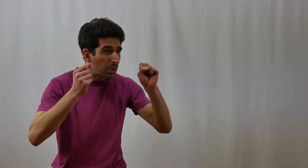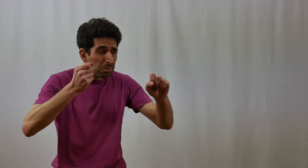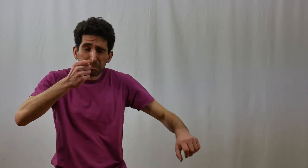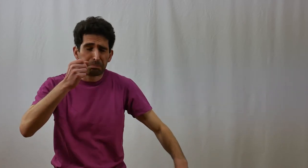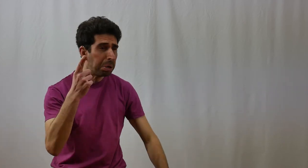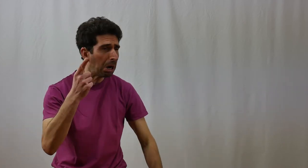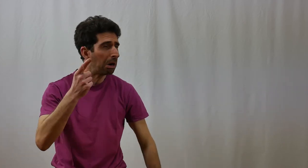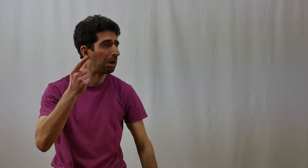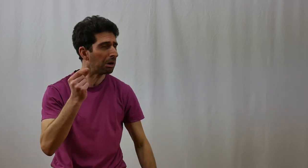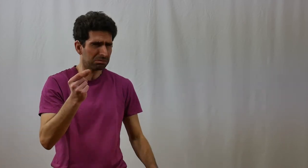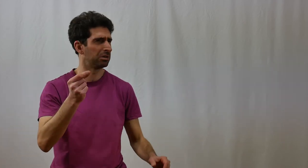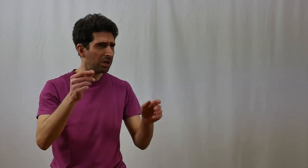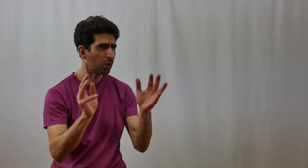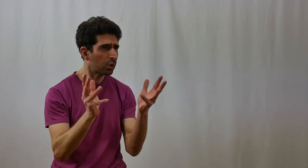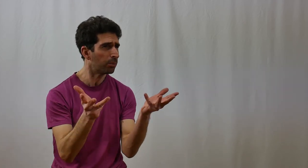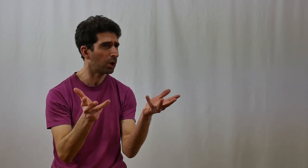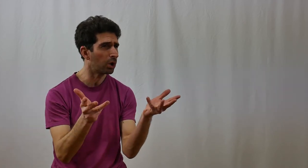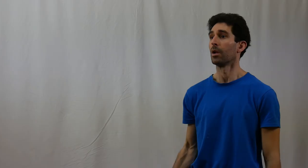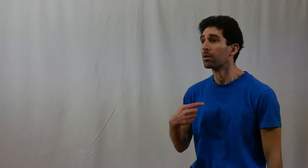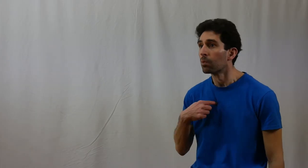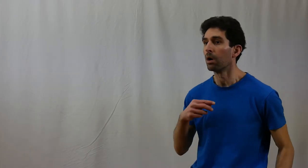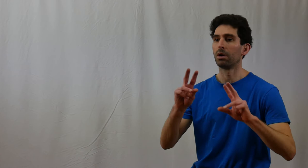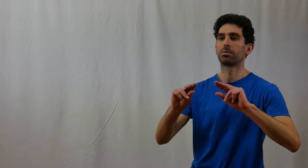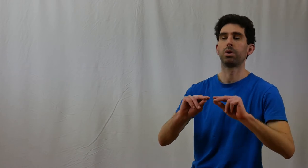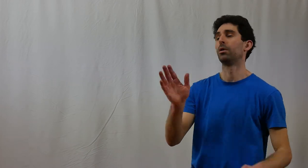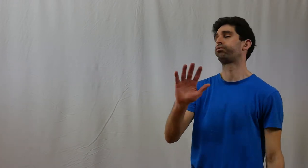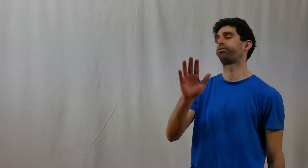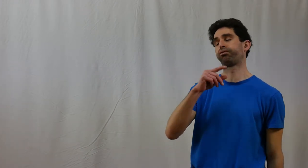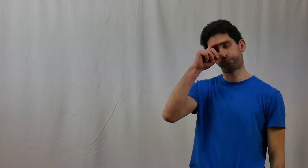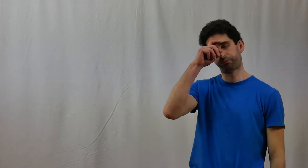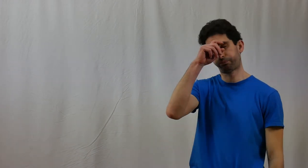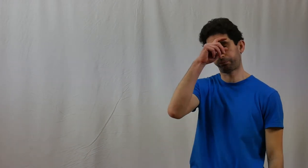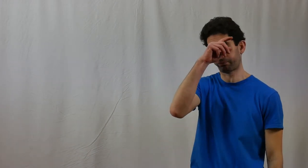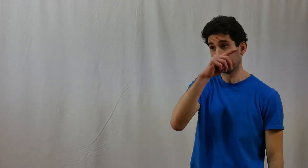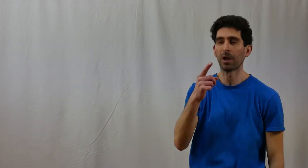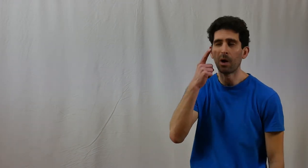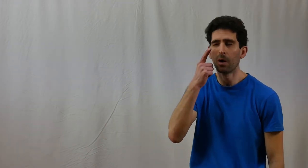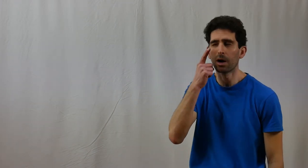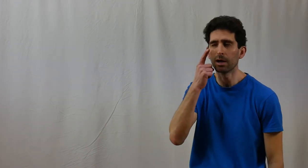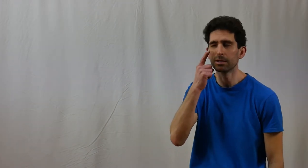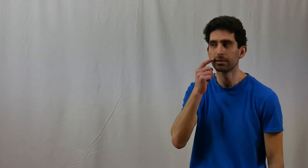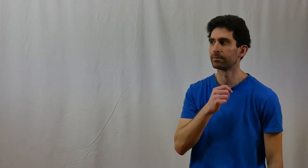Rapide ! Mais comment ? C'est trop difficile à expliquer. Regarde plutôt.